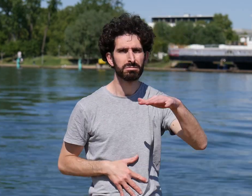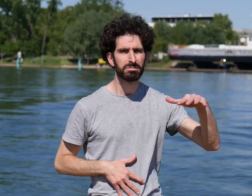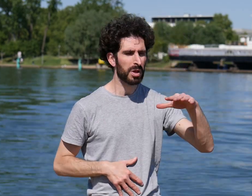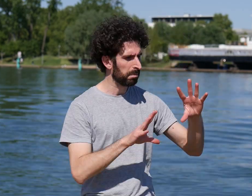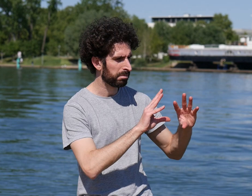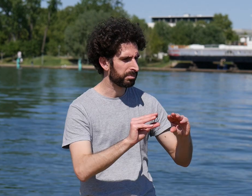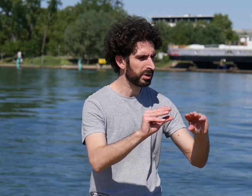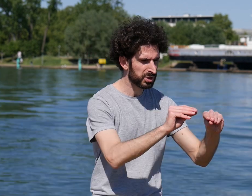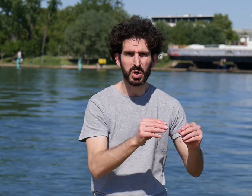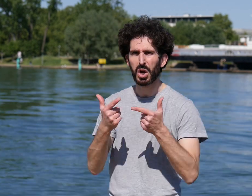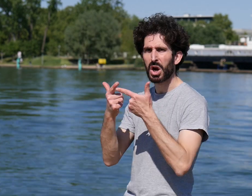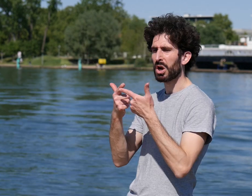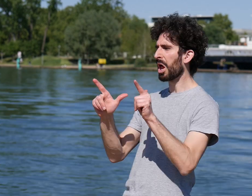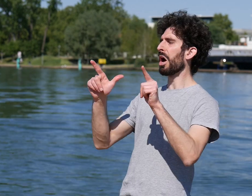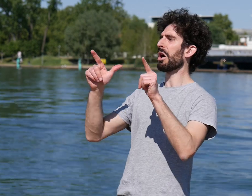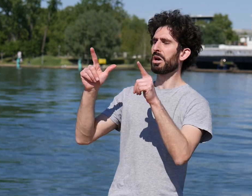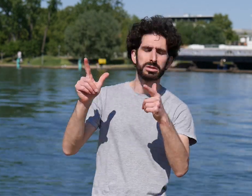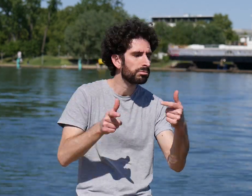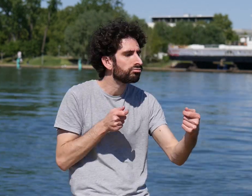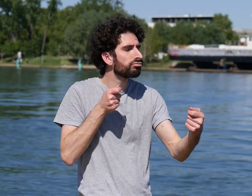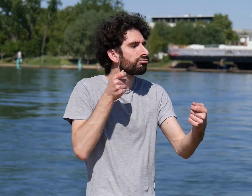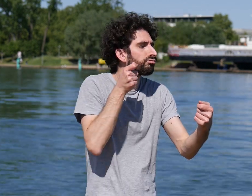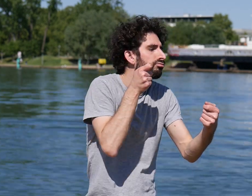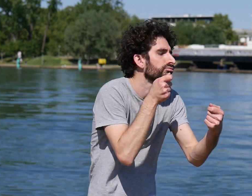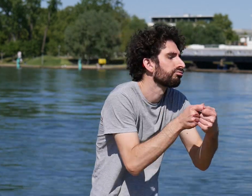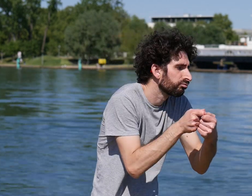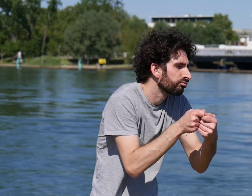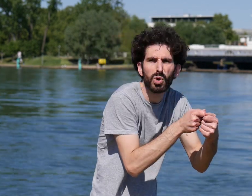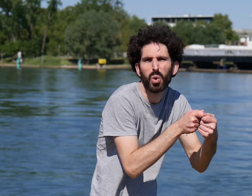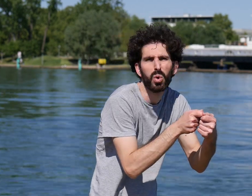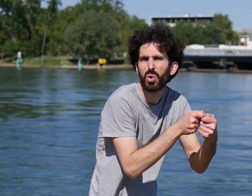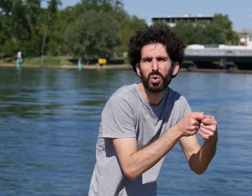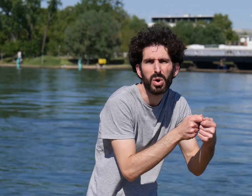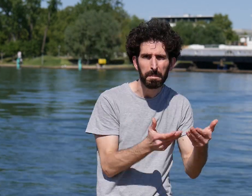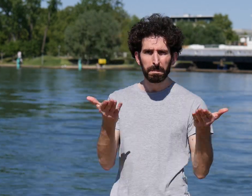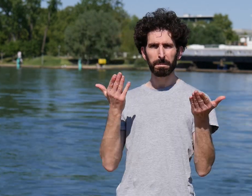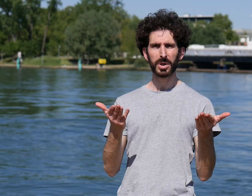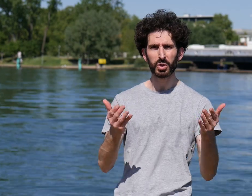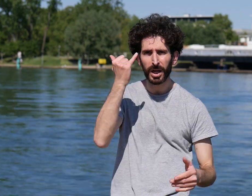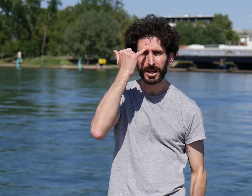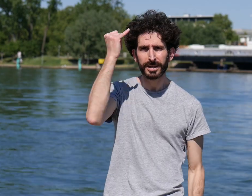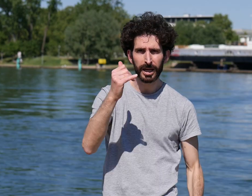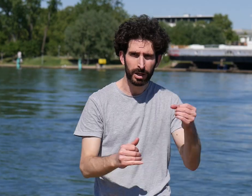la population d'autre part, et les savants qui s'adaptent au peuple. Non ! Maintenant, l'idée est de prendre